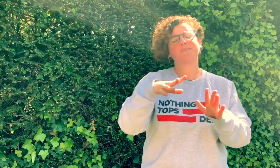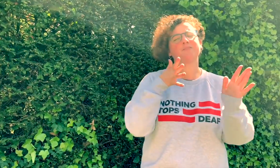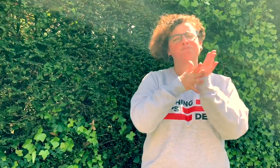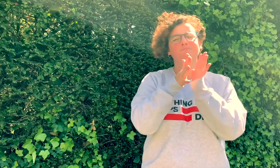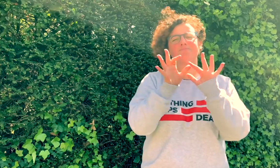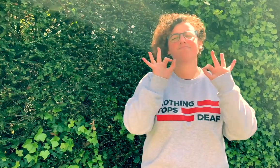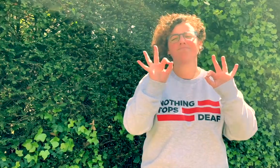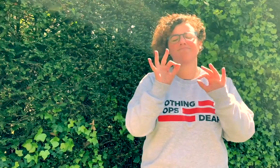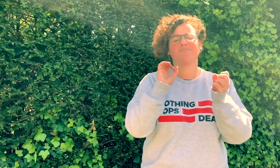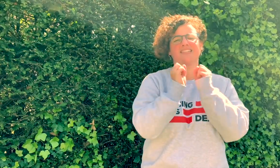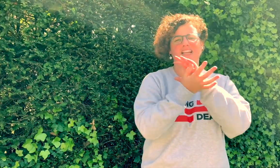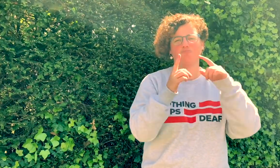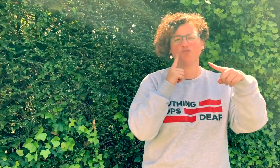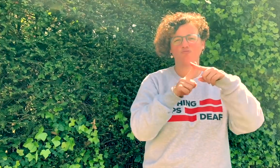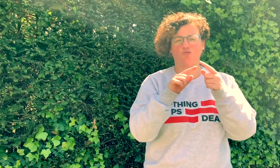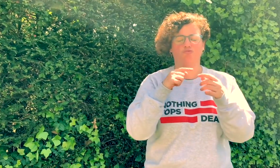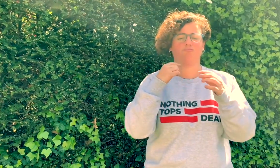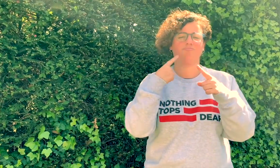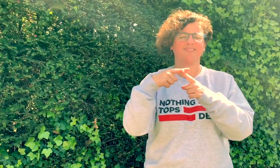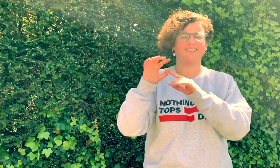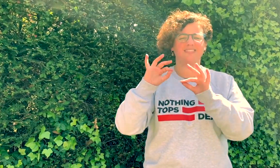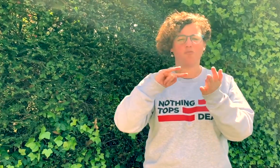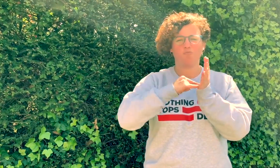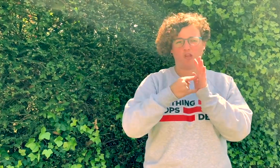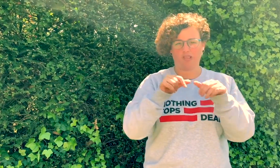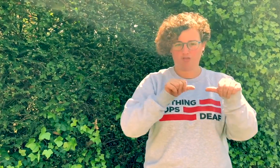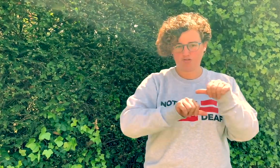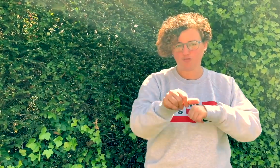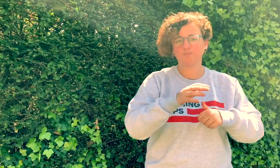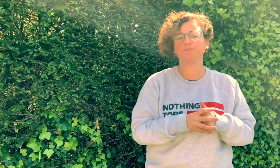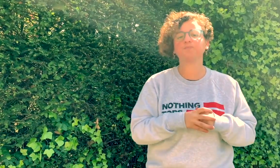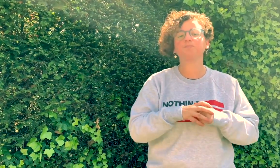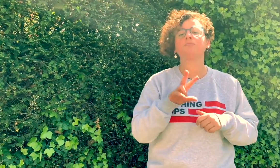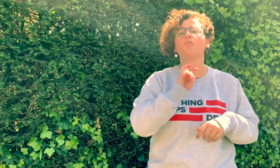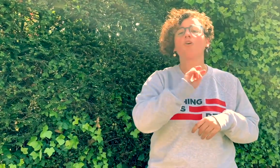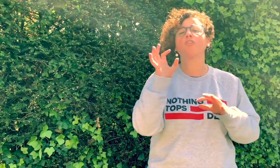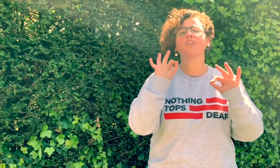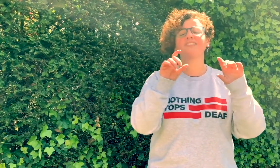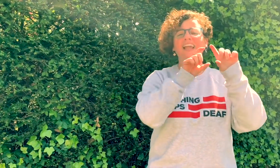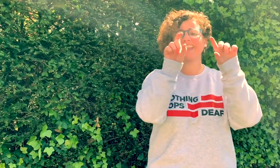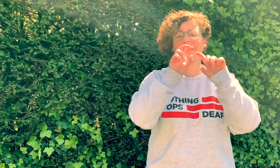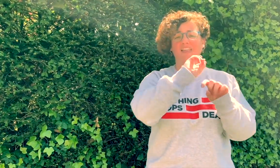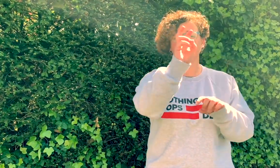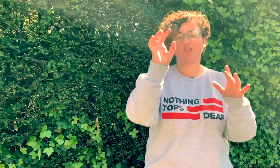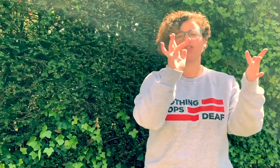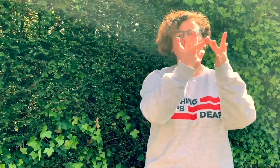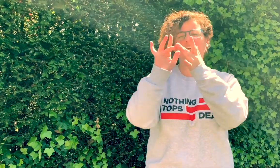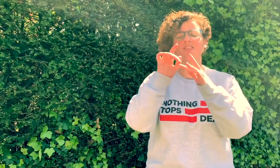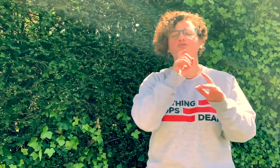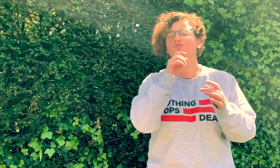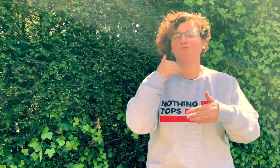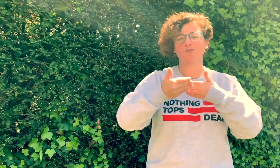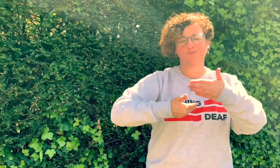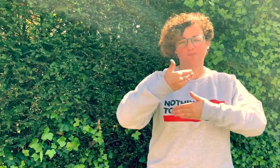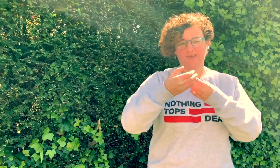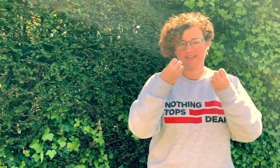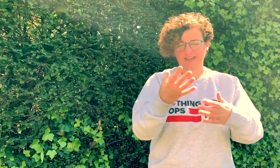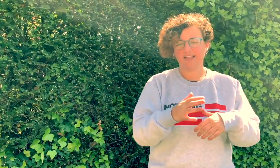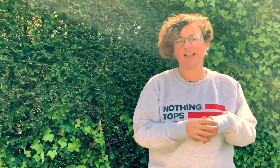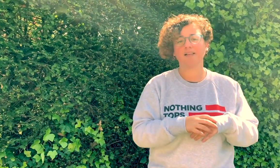También se informó acerca de los proyectos de Erasmus+ presentados por parte de la EUDY. Se actualizaron e informaron acerca de las colaboraciones mantenidas con entidades afines.